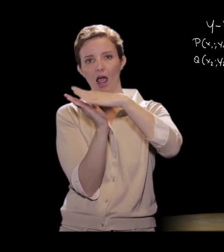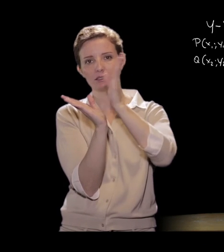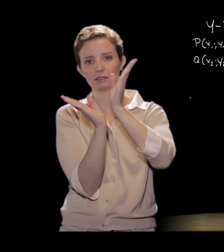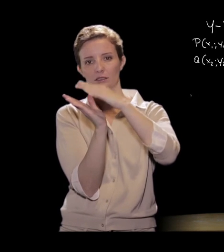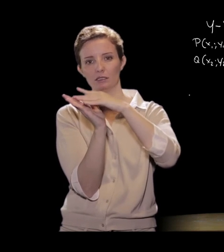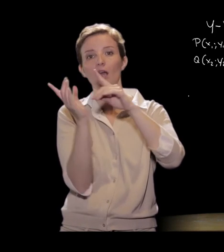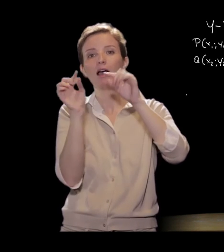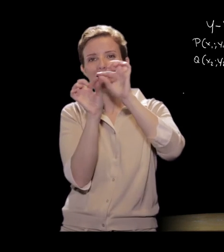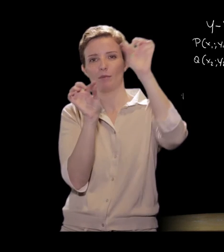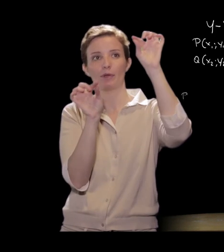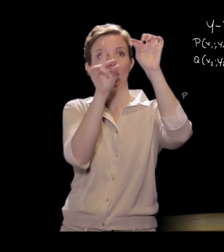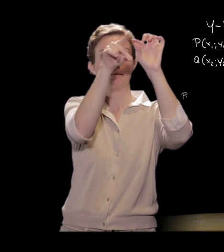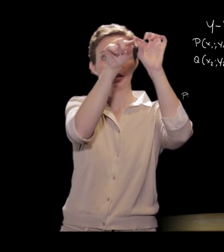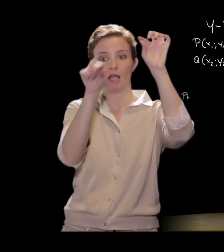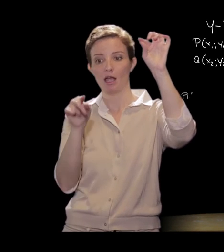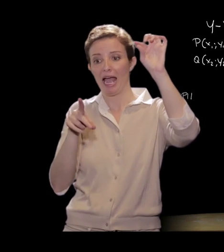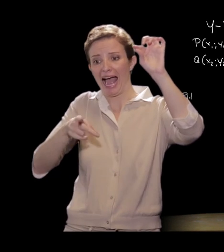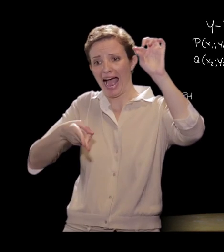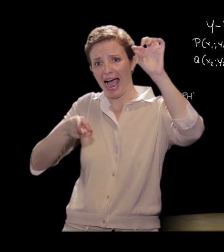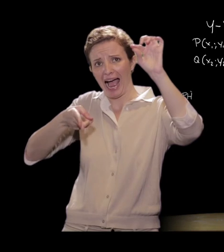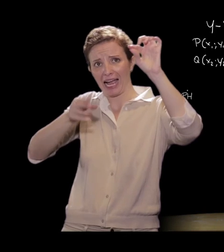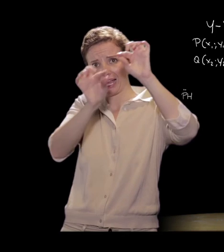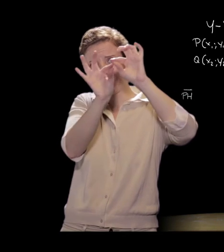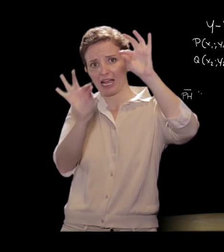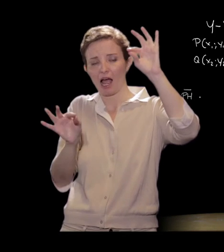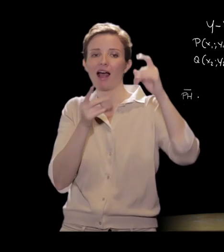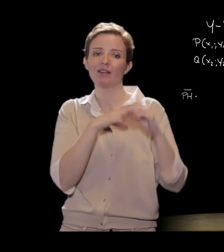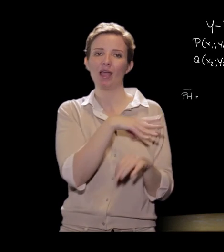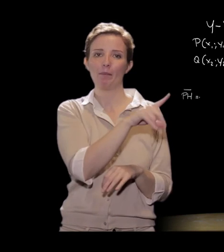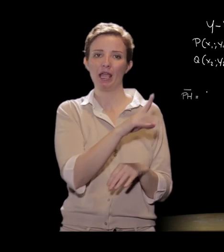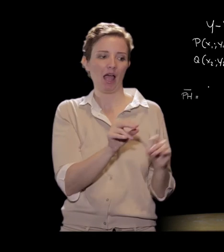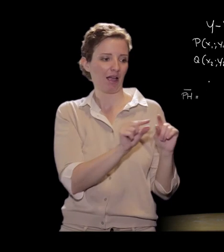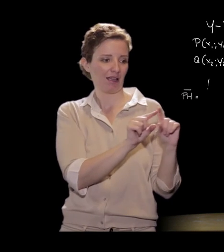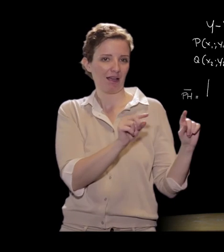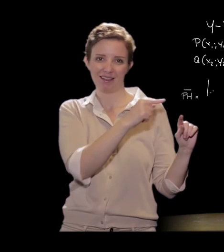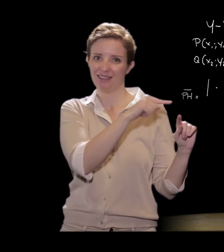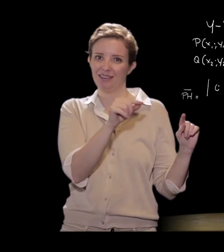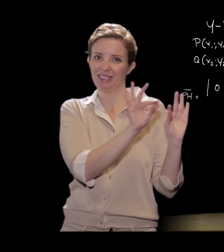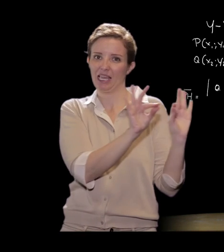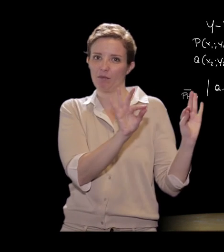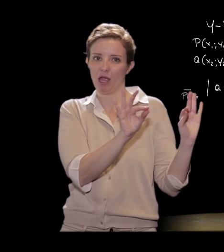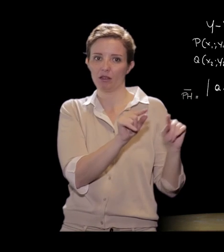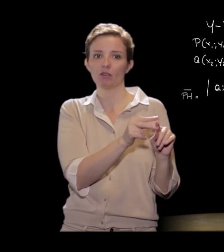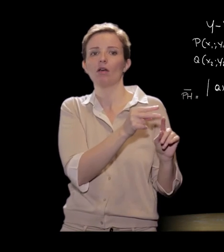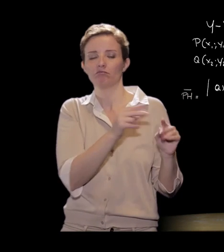Questa distanza tra il punto e la retta che indichiamo con PH sarà uguale alla seguente formula.